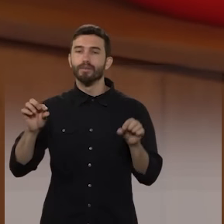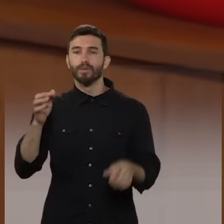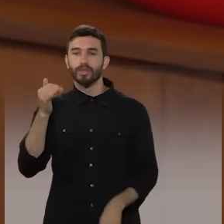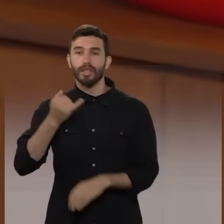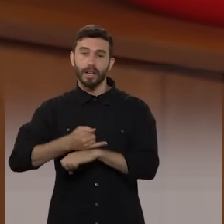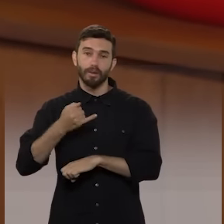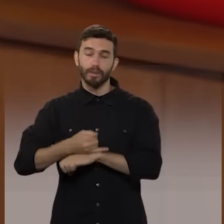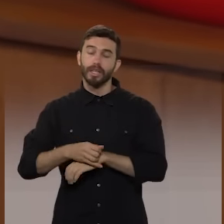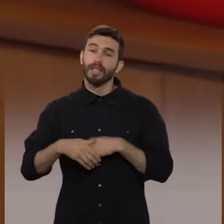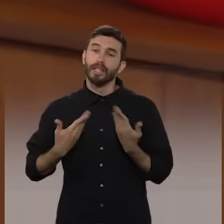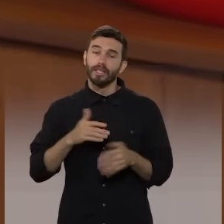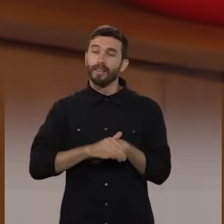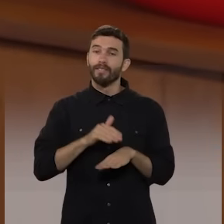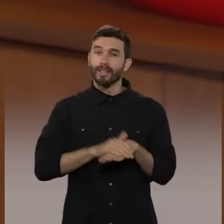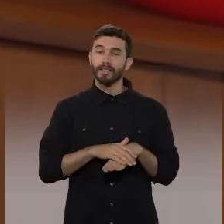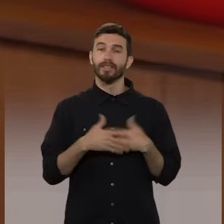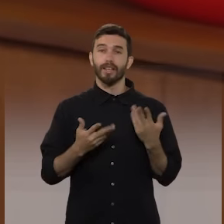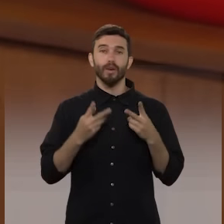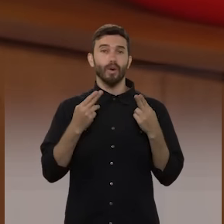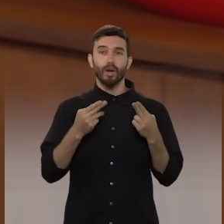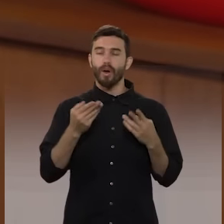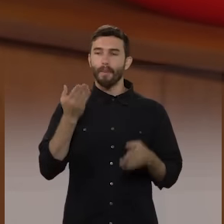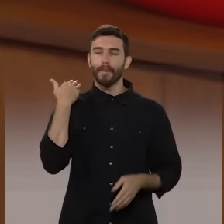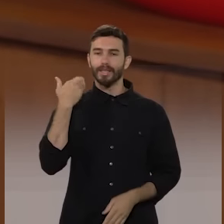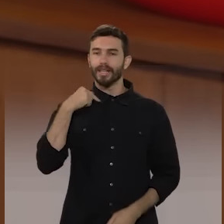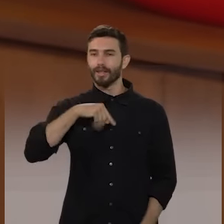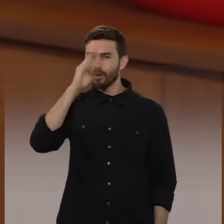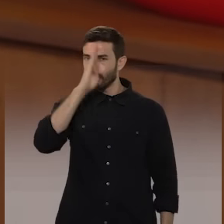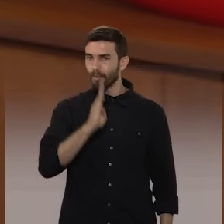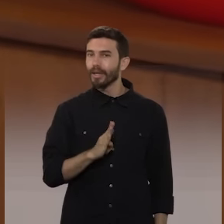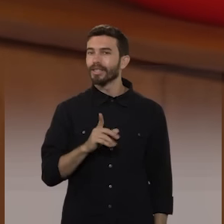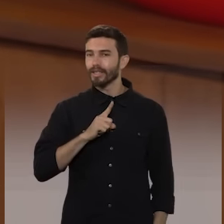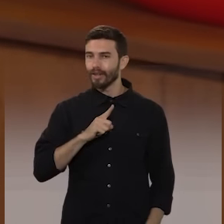fazendo exatamente os mesmos passos feitos no Brasil, a mesma condição que nós fizemos